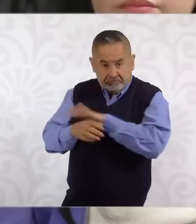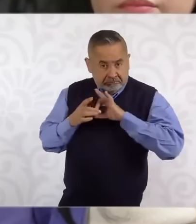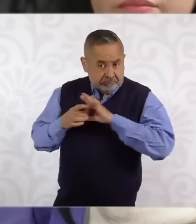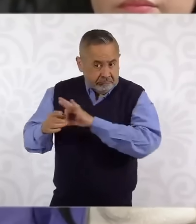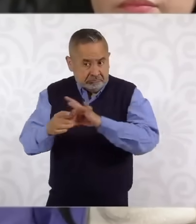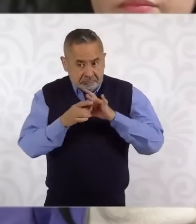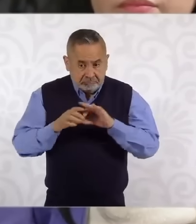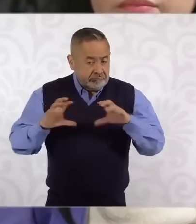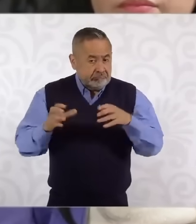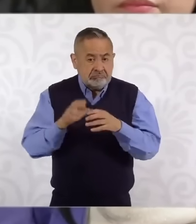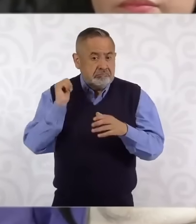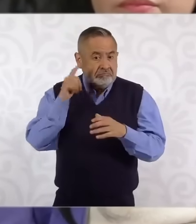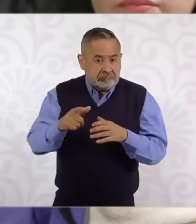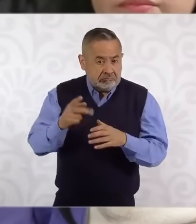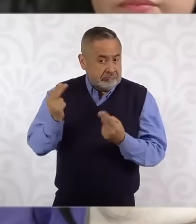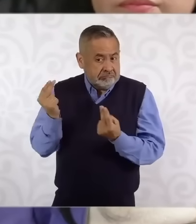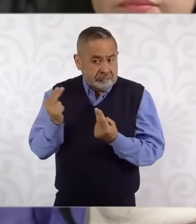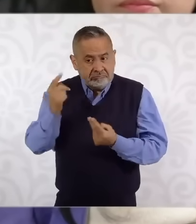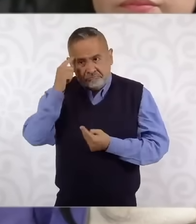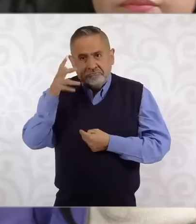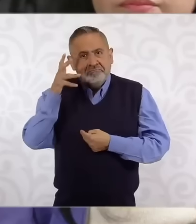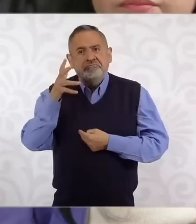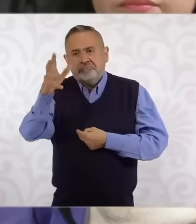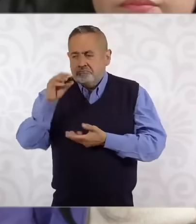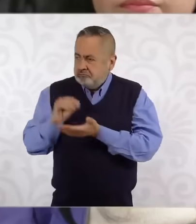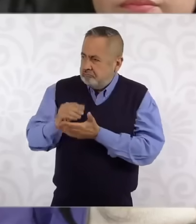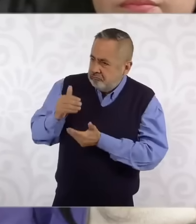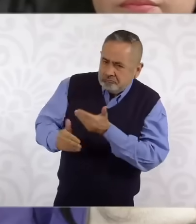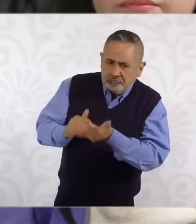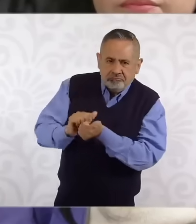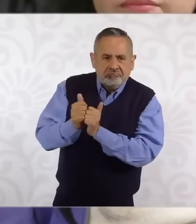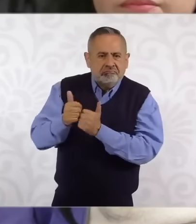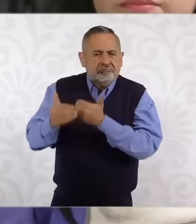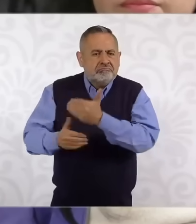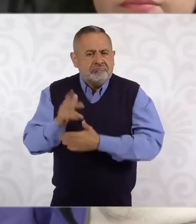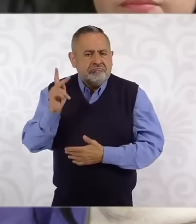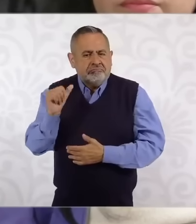una esta coalición política necesaria para continuar en este proceso del plan B que se